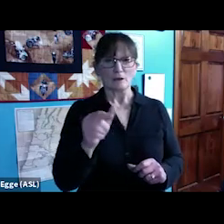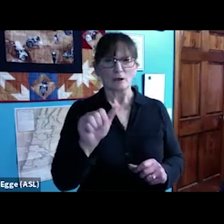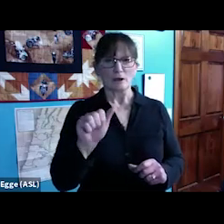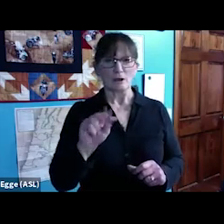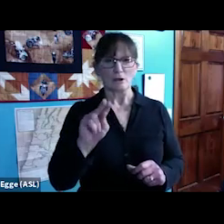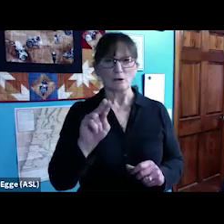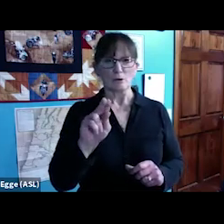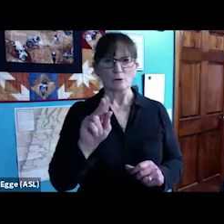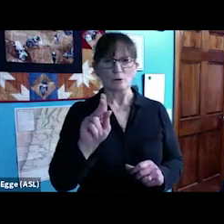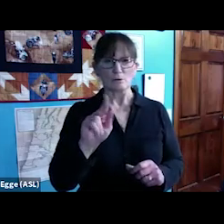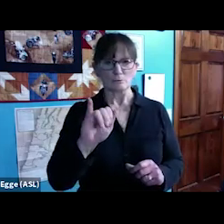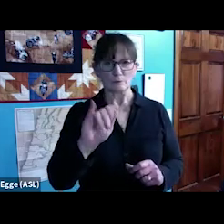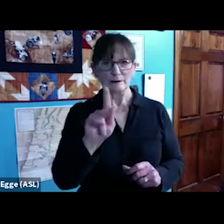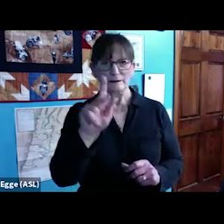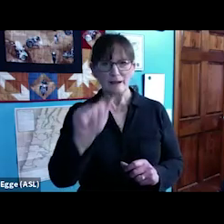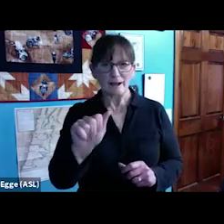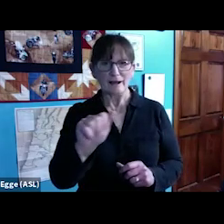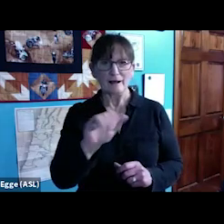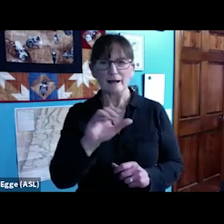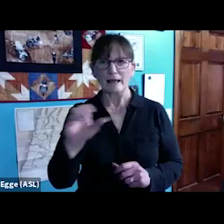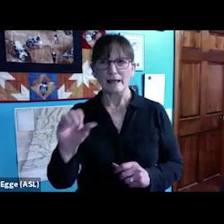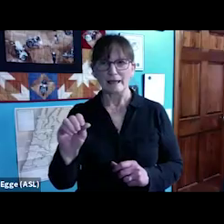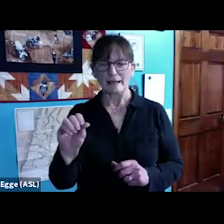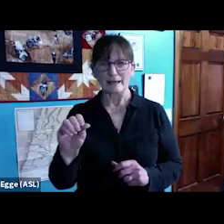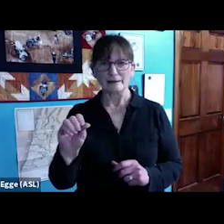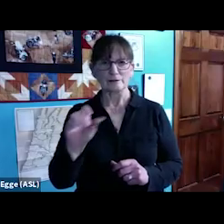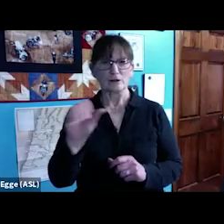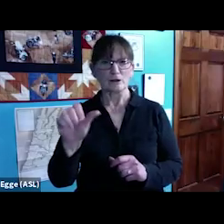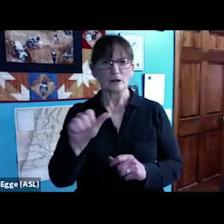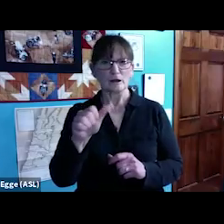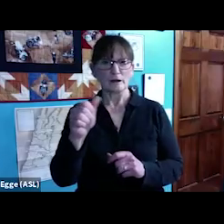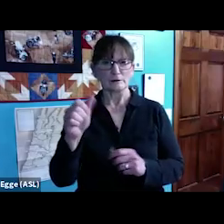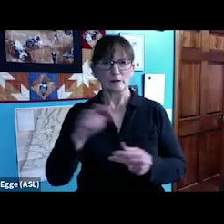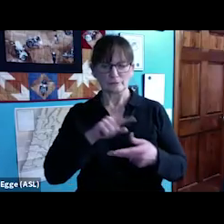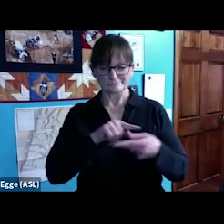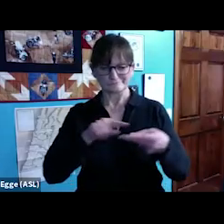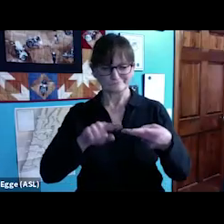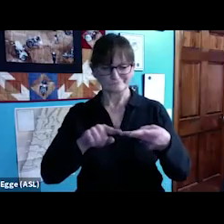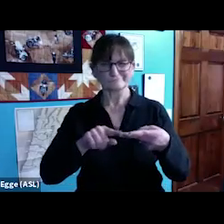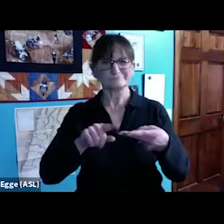o entrevistar al cliente u otras tareas, mi compañero también me ayuda